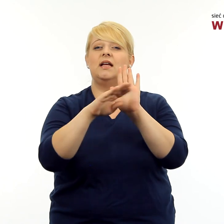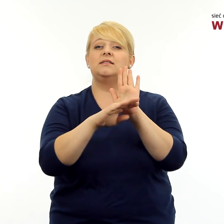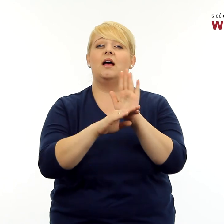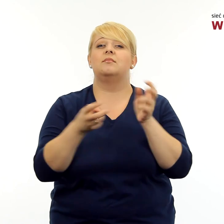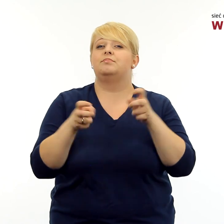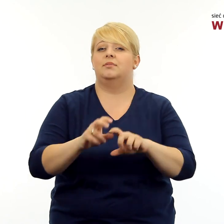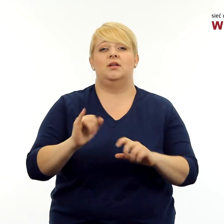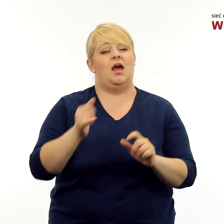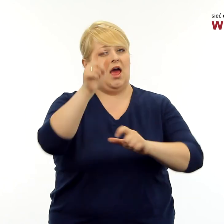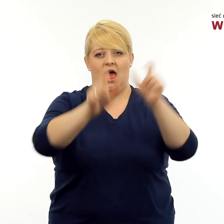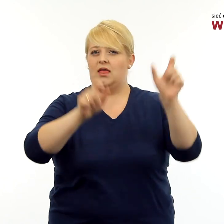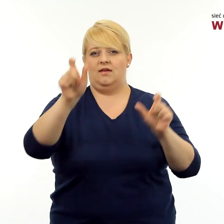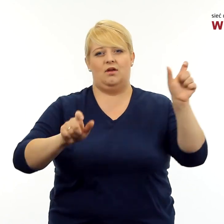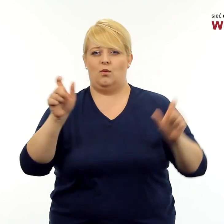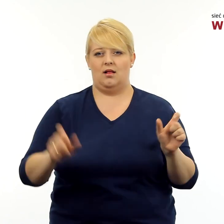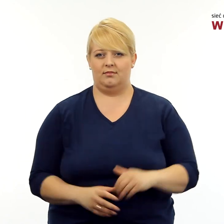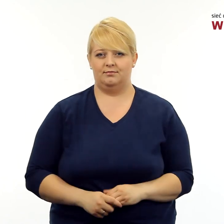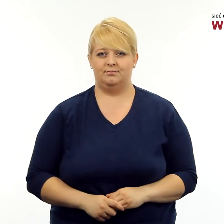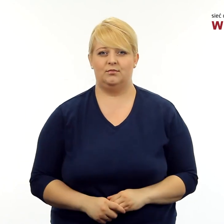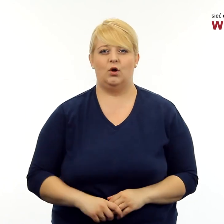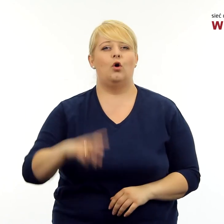Zasady ustalamy indywidualnie.